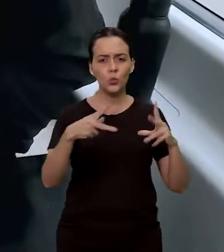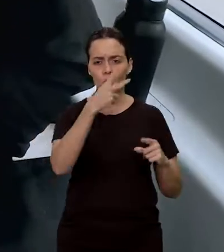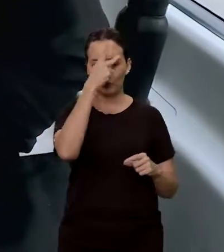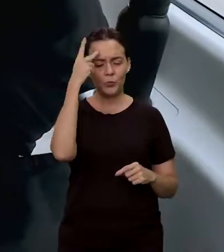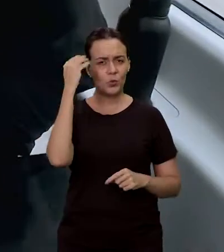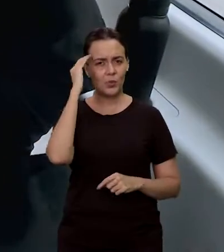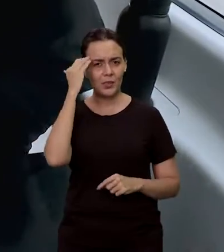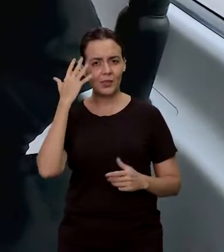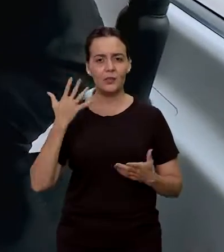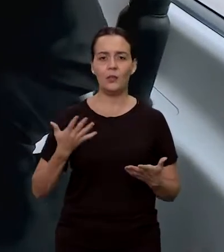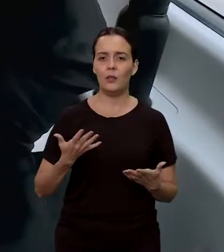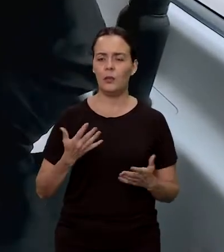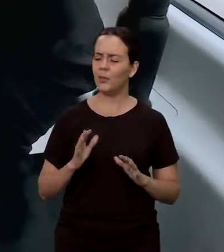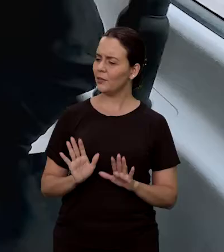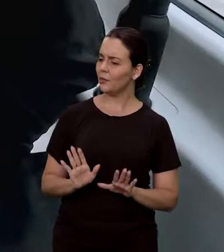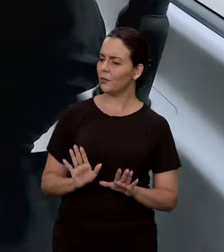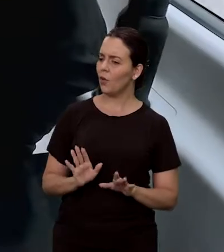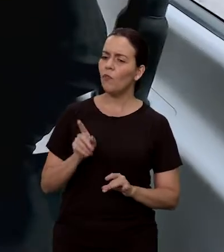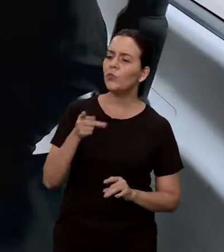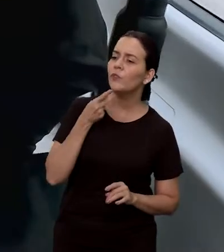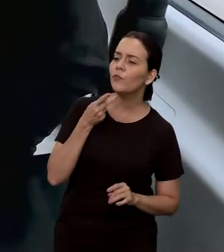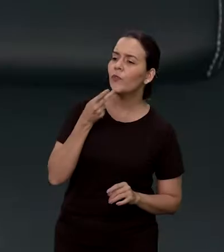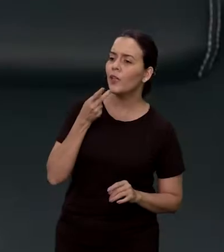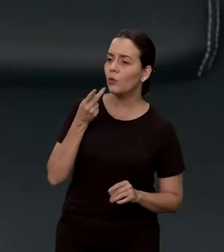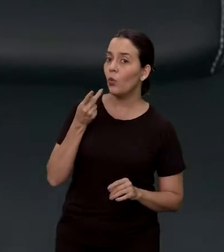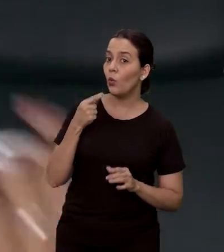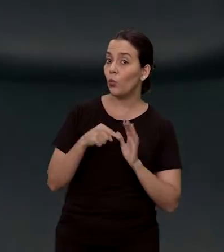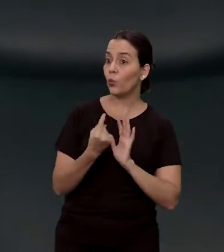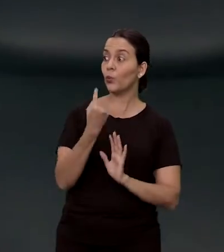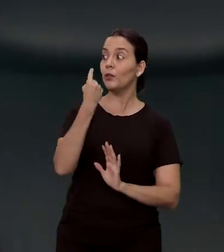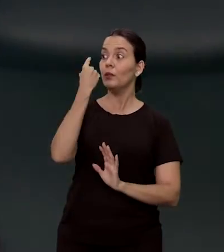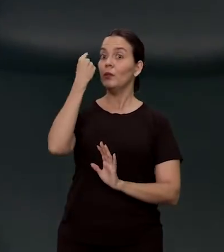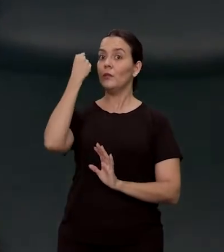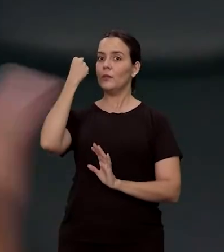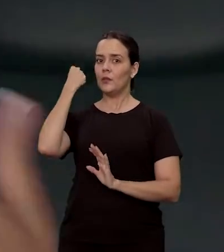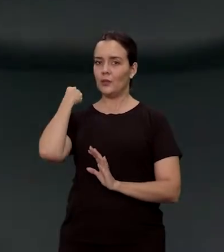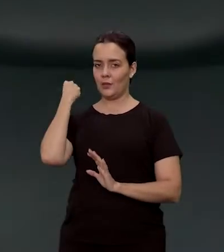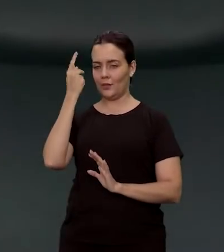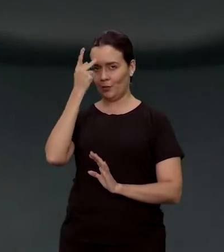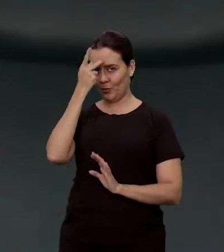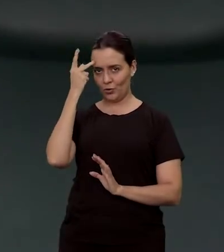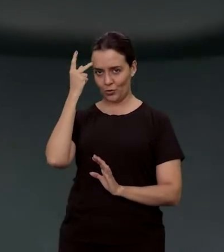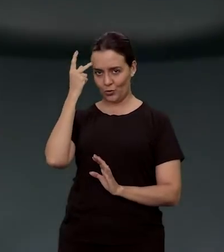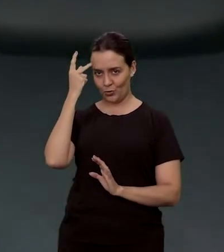[Mônica] Mas vem cá, Katiúscia, você falou que os ancestrais que escolheram a filosofia para você, mas